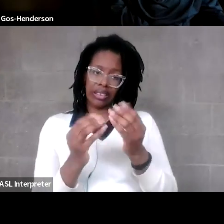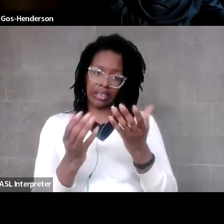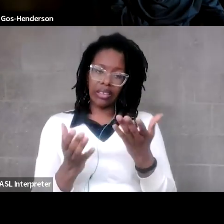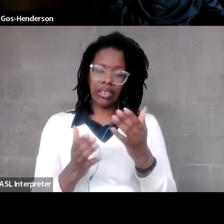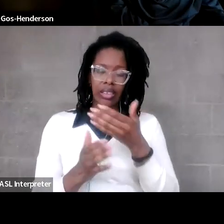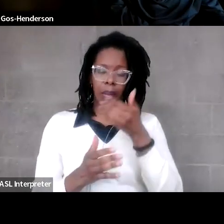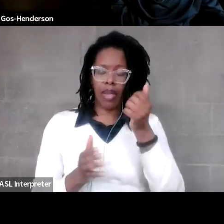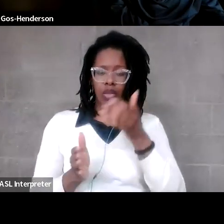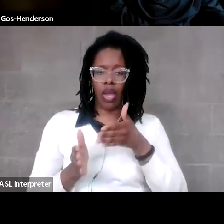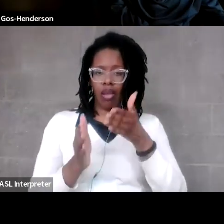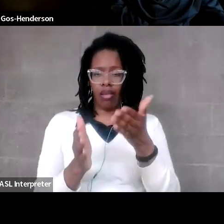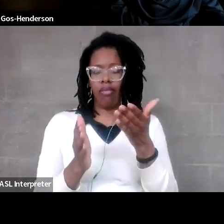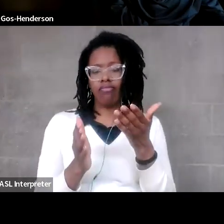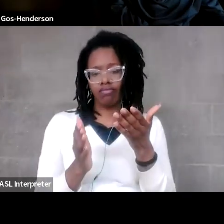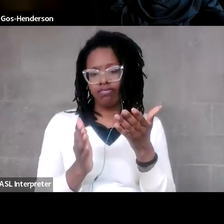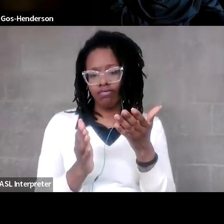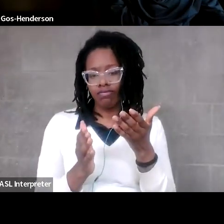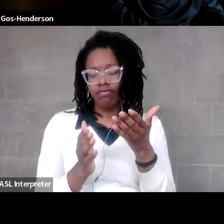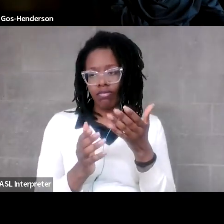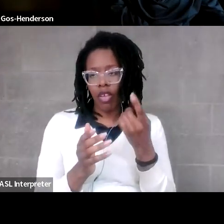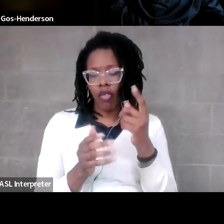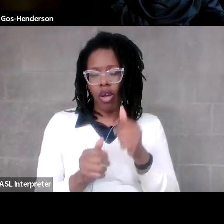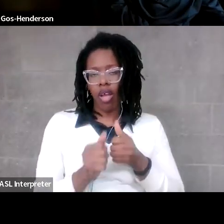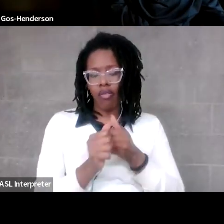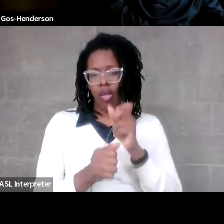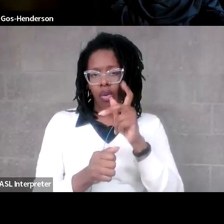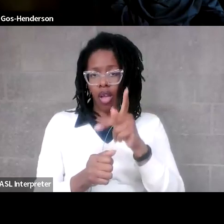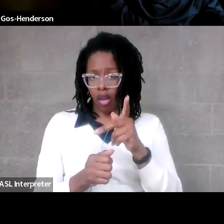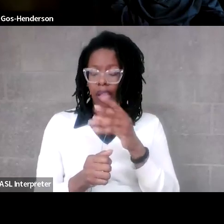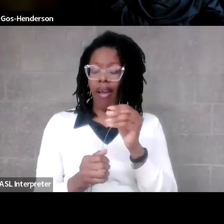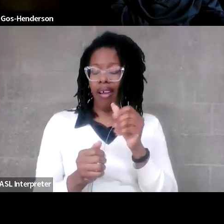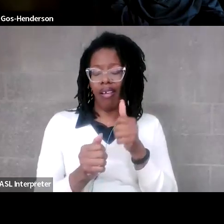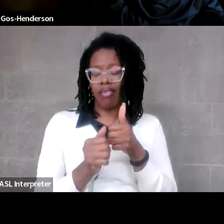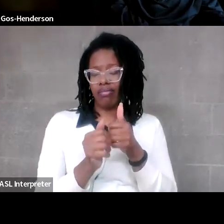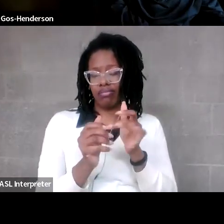la mejor manera en cuanto a que ellos hagan un seguimiento y te den alguna orientación sobre qué hacer cuando